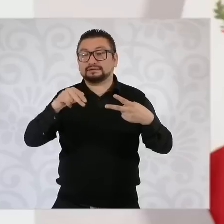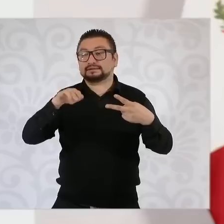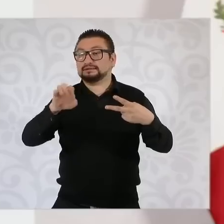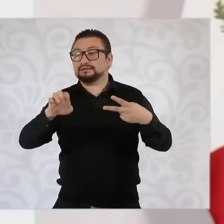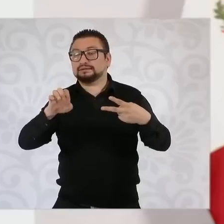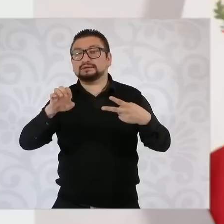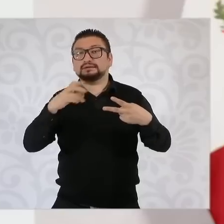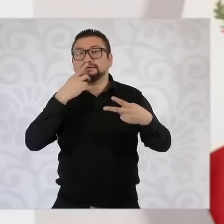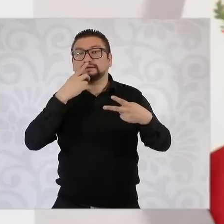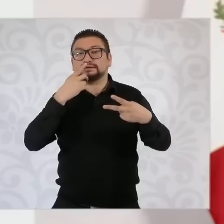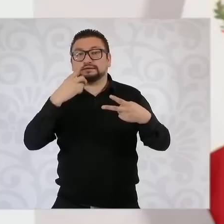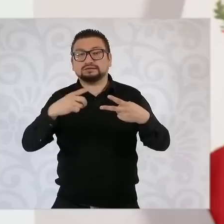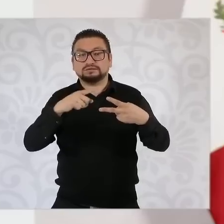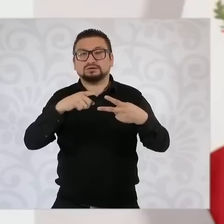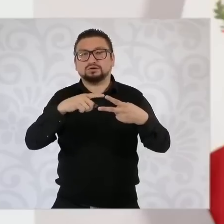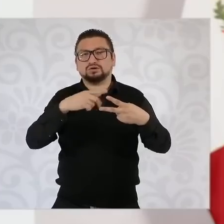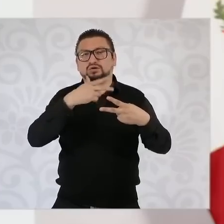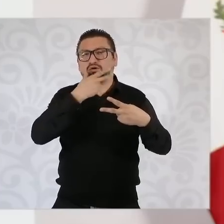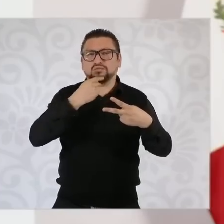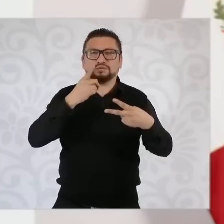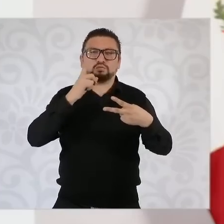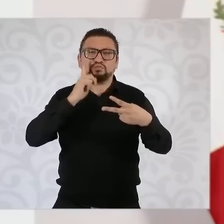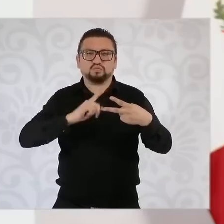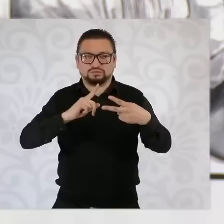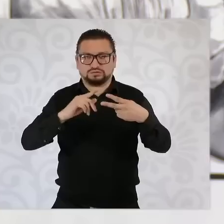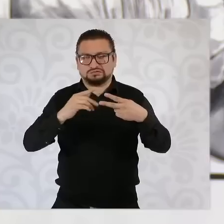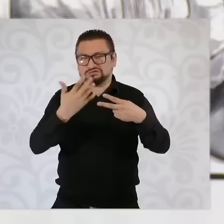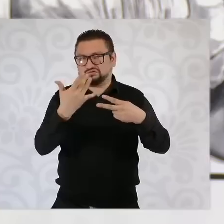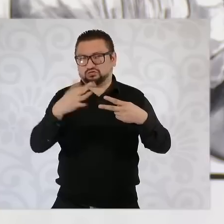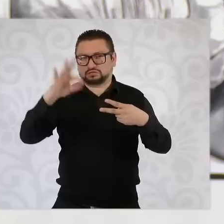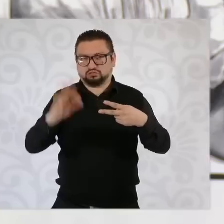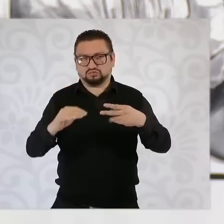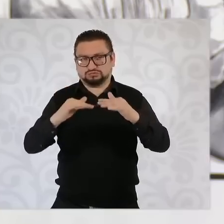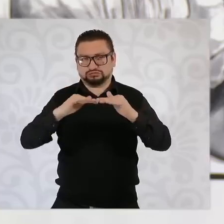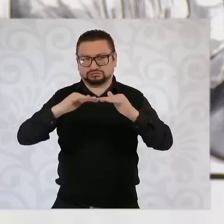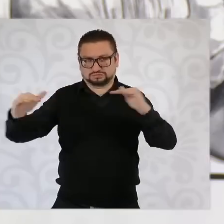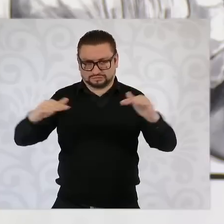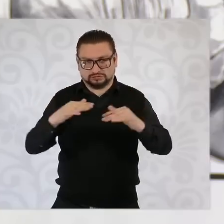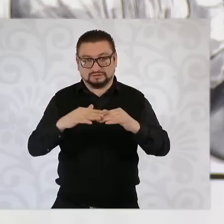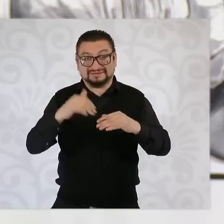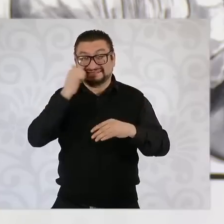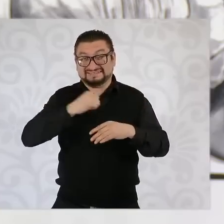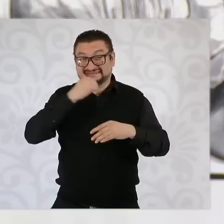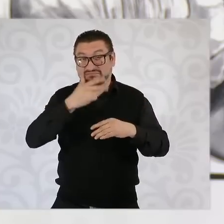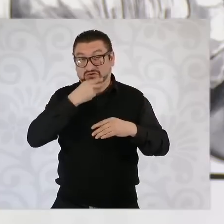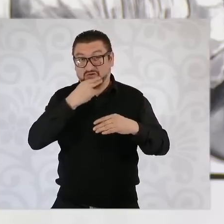sea mujer hombre o sea que haya paridad que no en todos lados siempre aparezca el hombre arriba o la